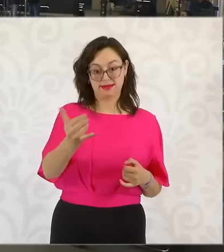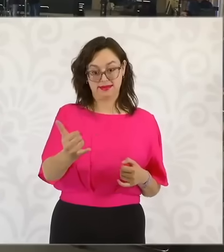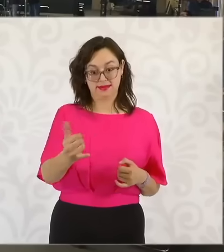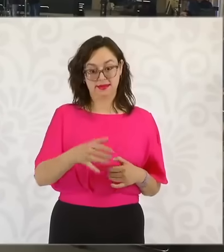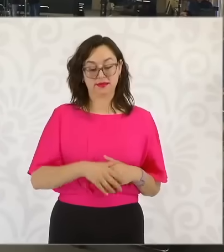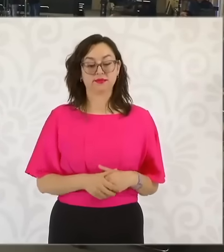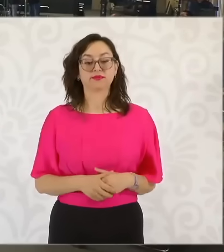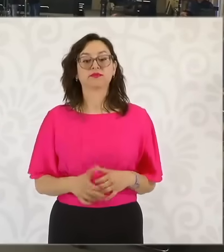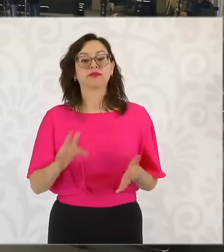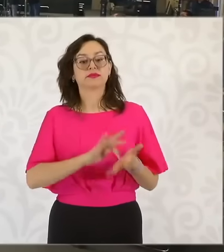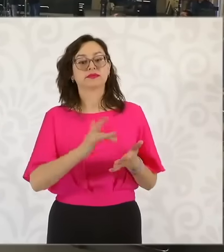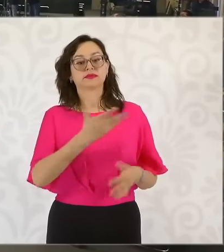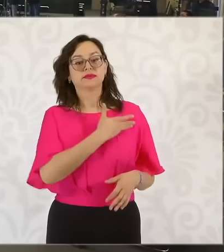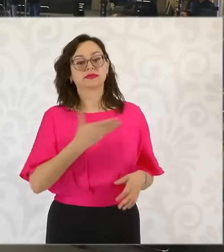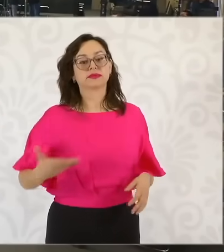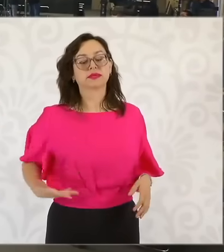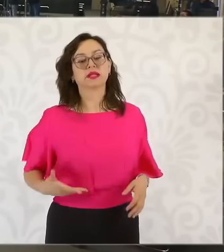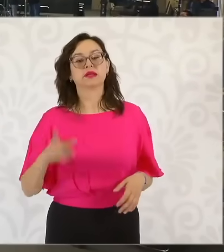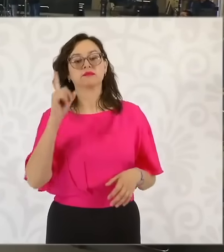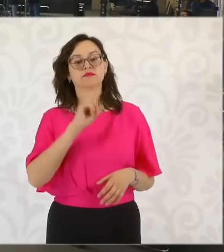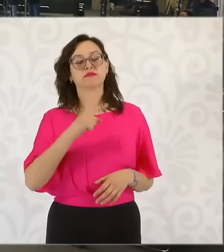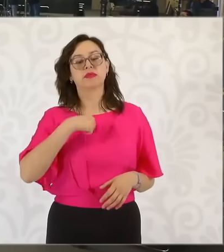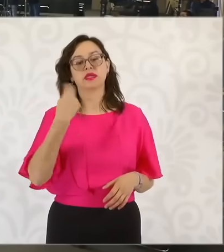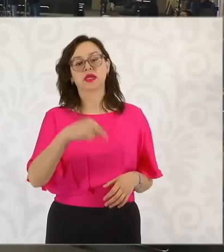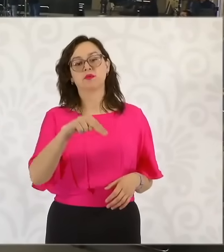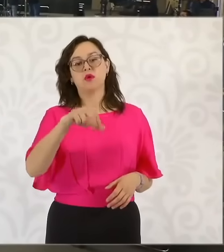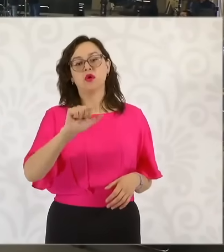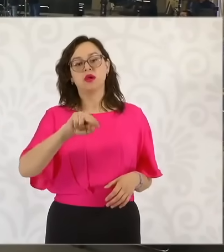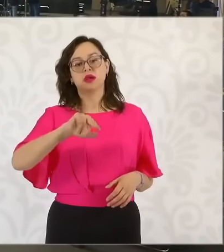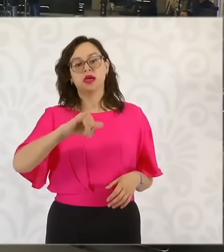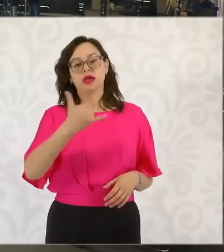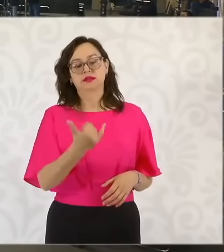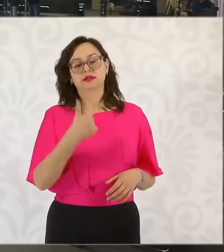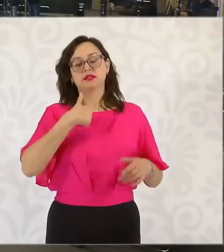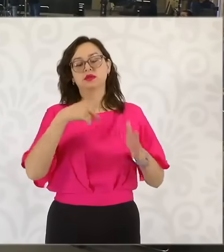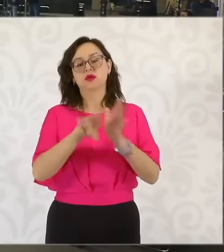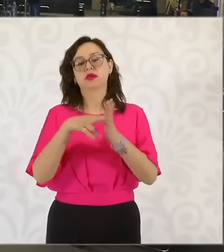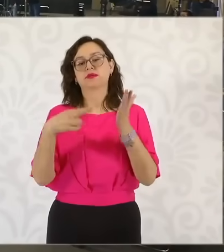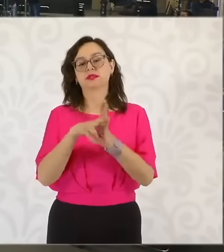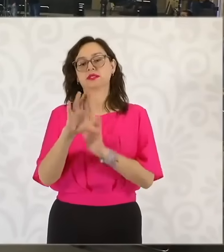gracias presidenta buenos días a todas y a todos nancy Flores de la revista Contralínea presidente